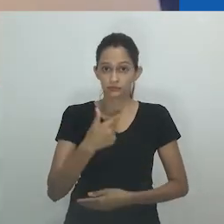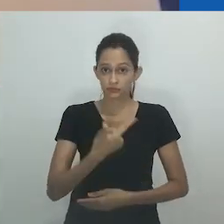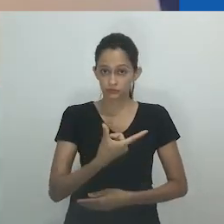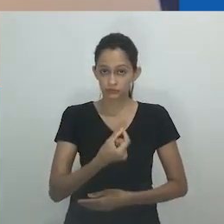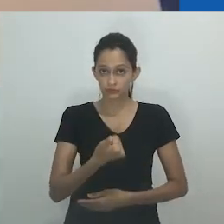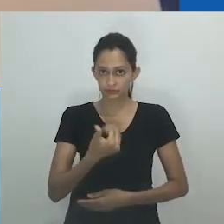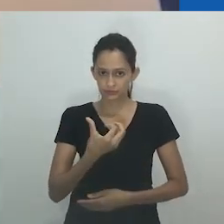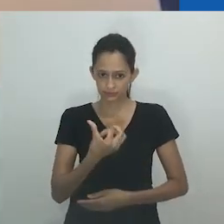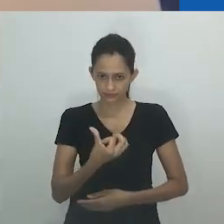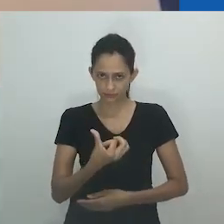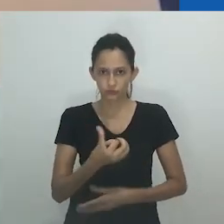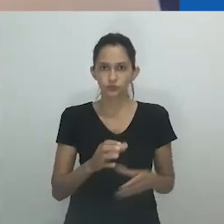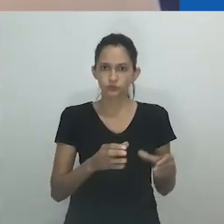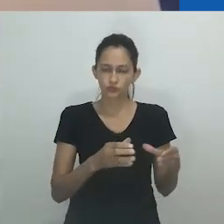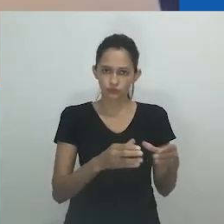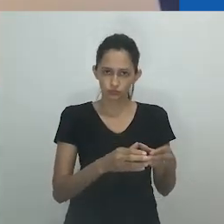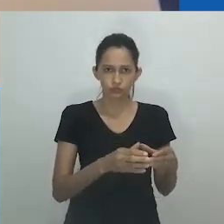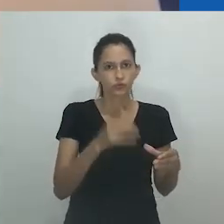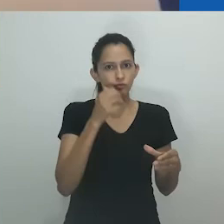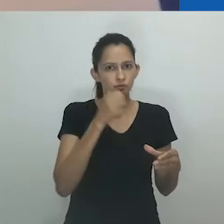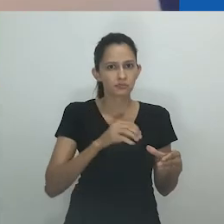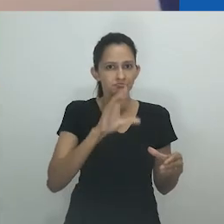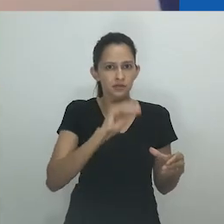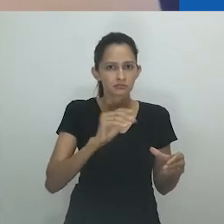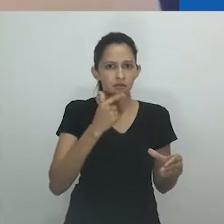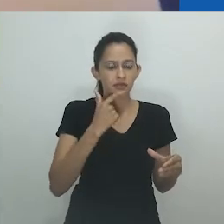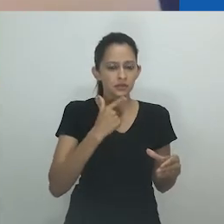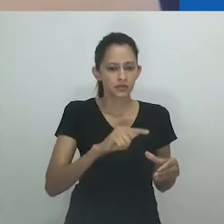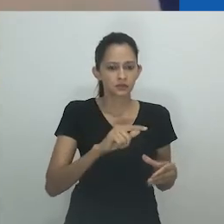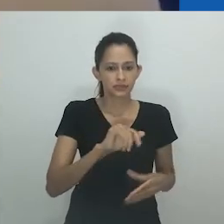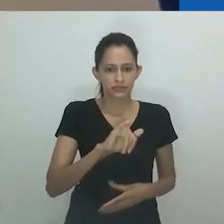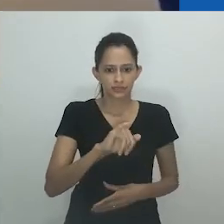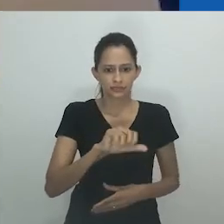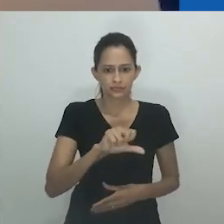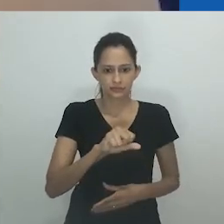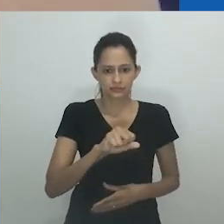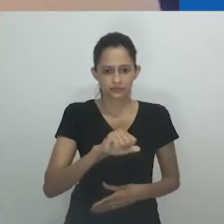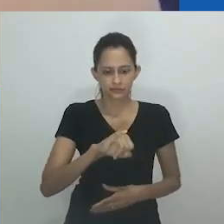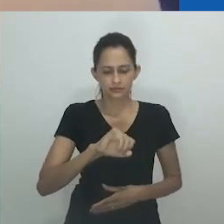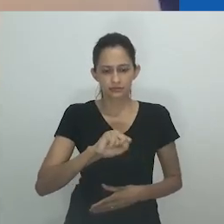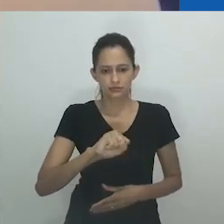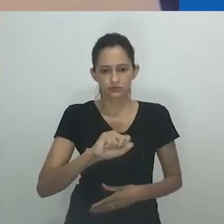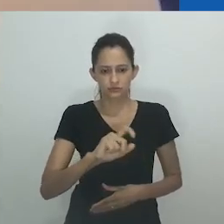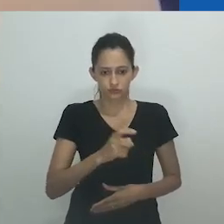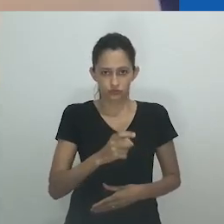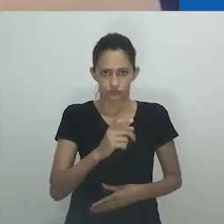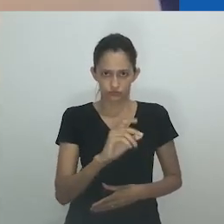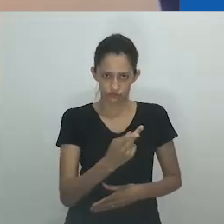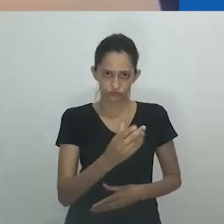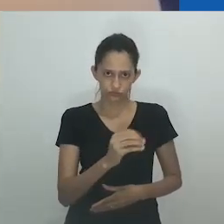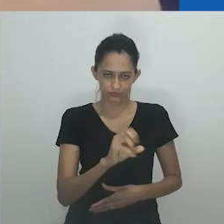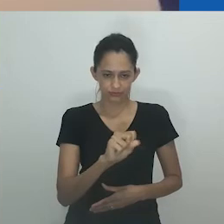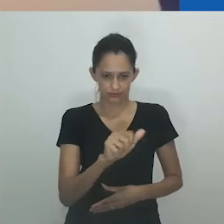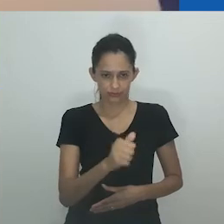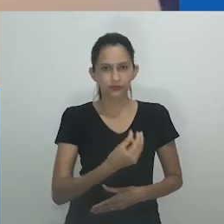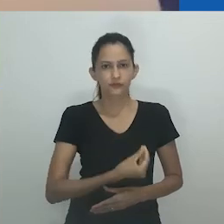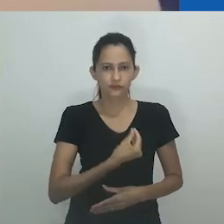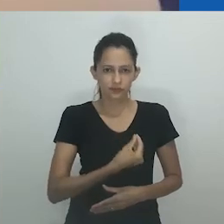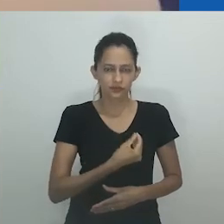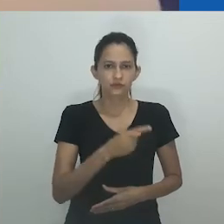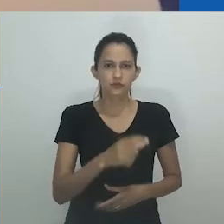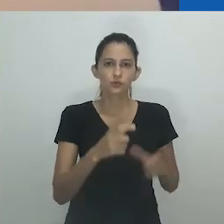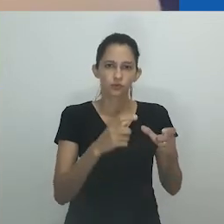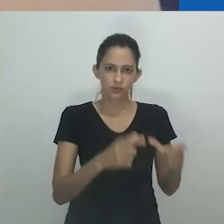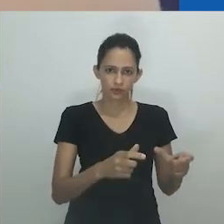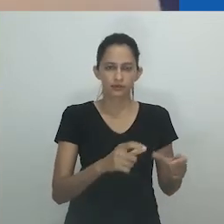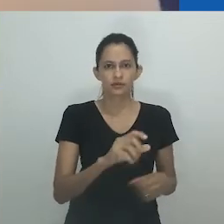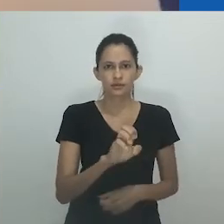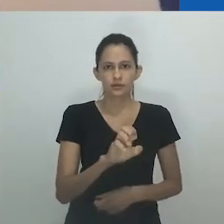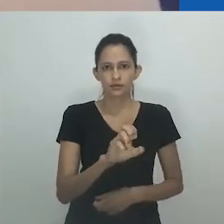A pesquisa empírica para esse trabalho foi conduzida em 2016 em uma amostra intencional de mulheres que